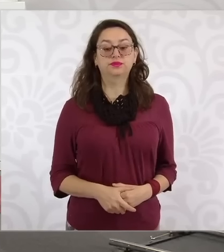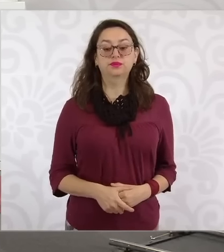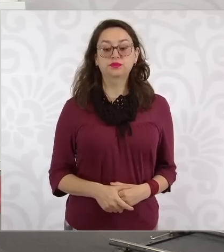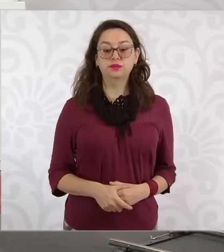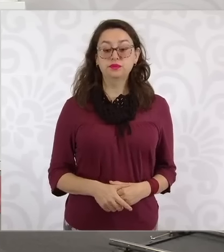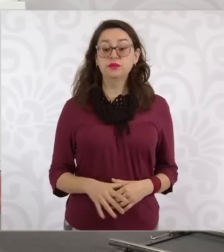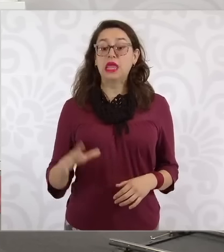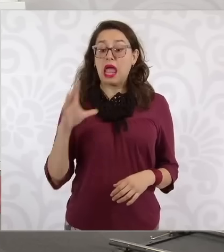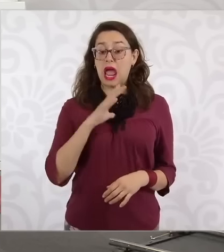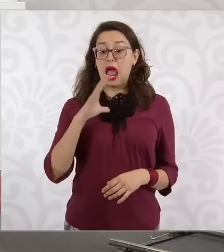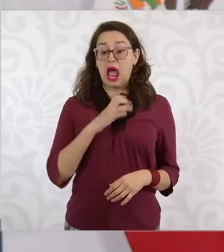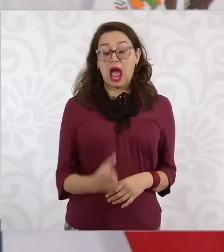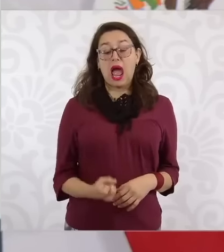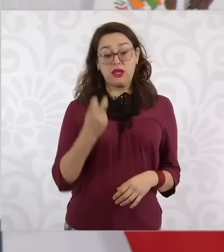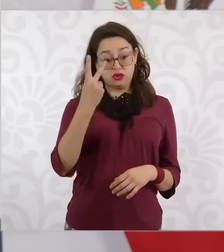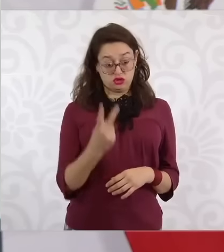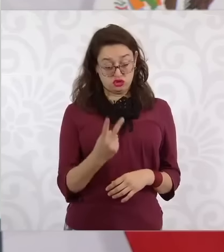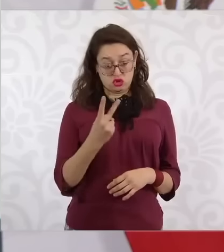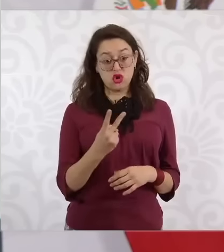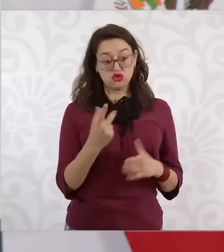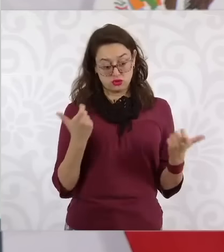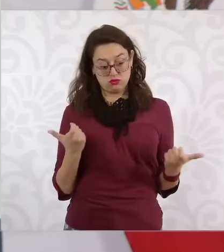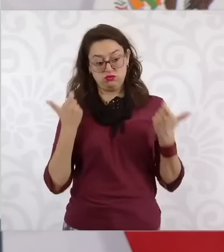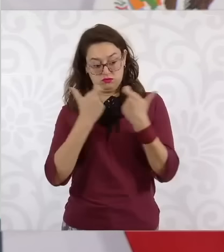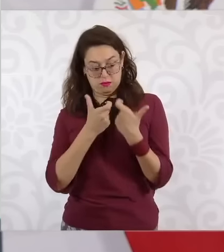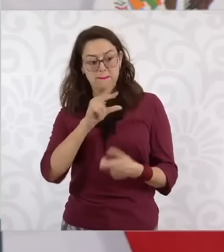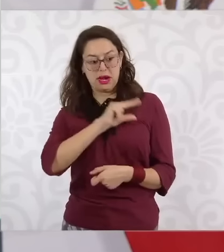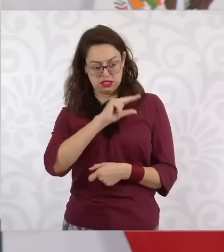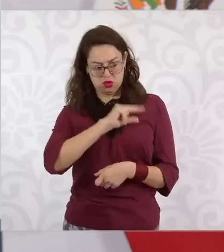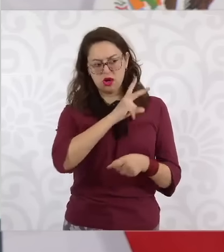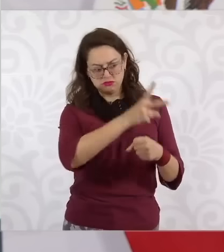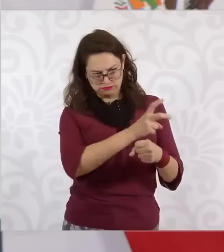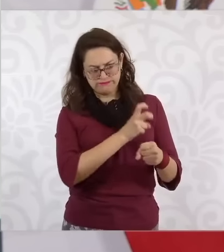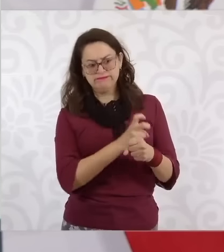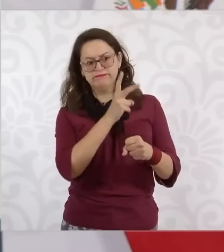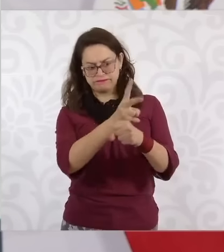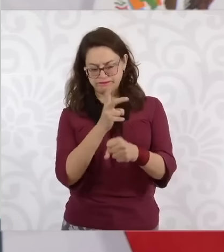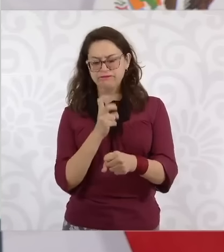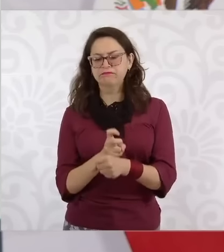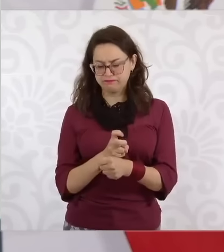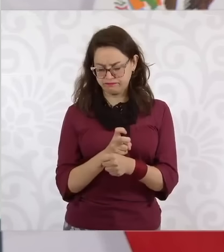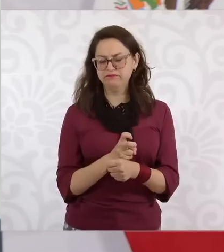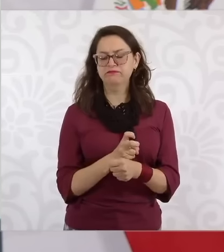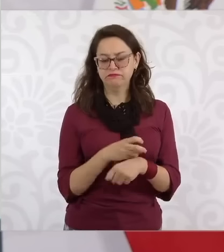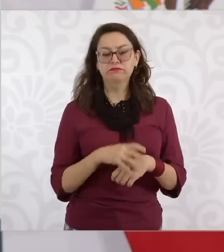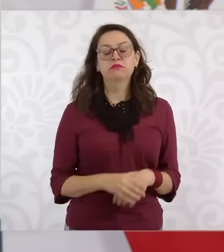donde estamos invitando al sector privado a participar. El primero es el la construcción,